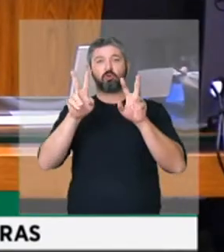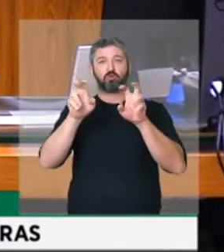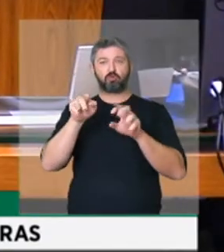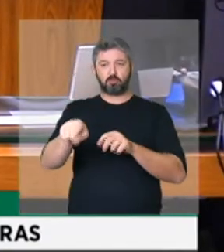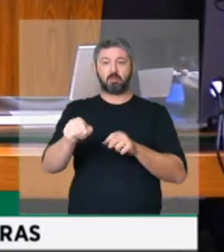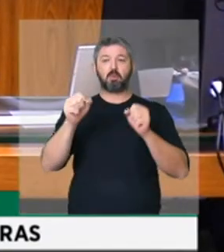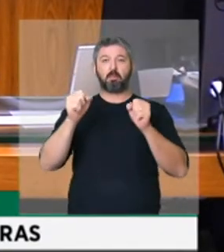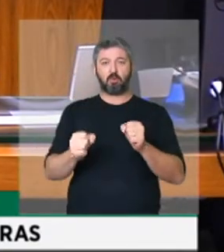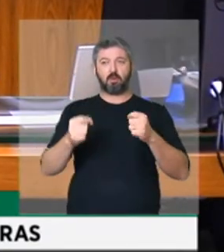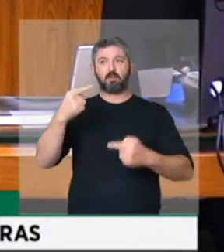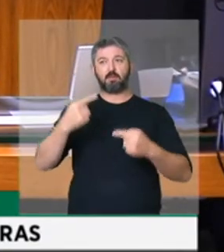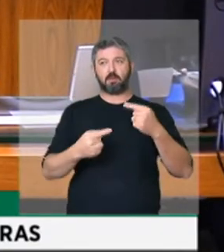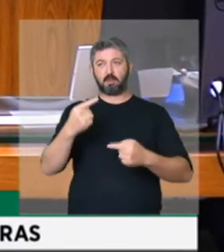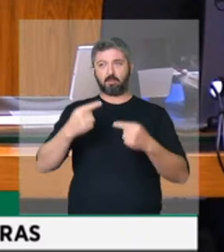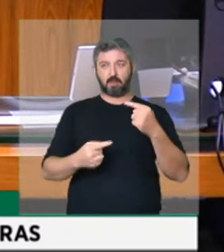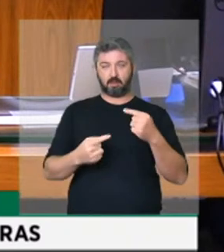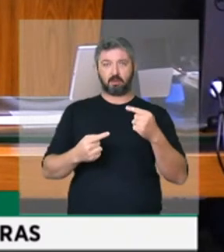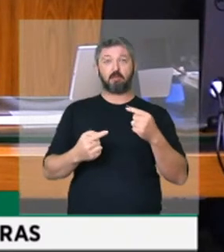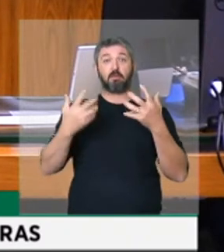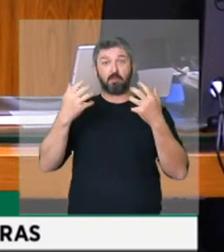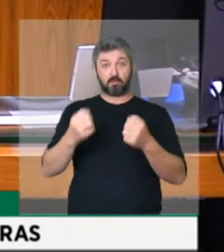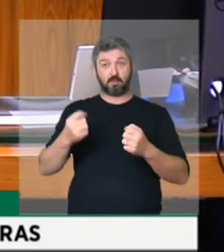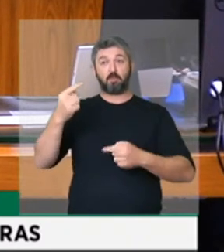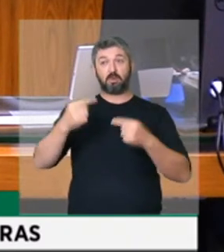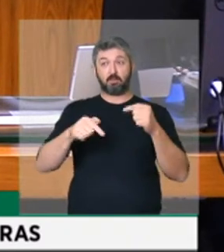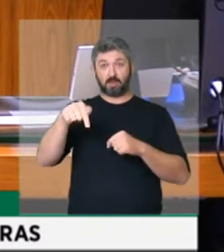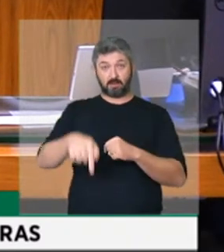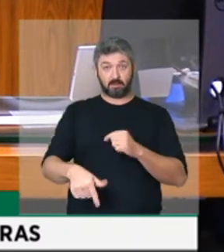CONHECIMENTO DA MATÉRIA E POSSAM DEBATER. NÓS HAVEREMOS DE DEBATER ESTA MATÉRIA NESTA